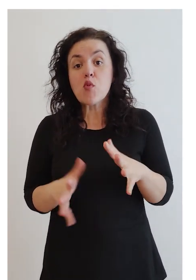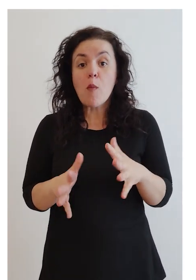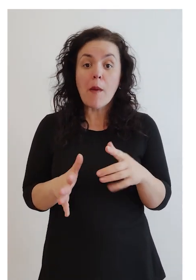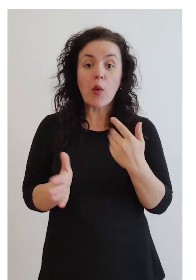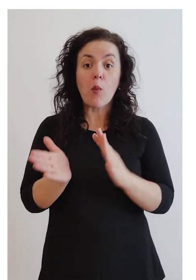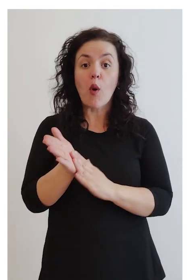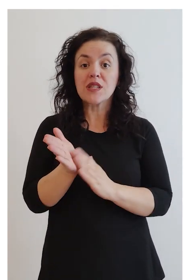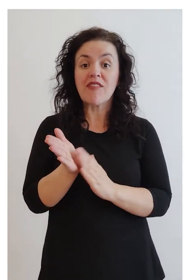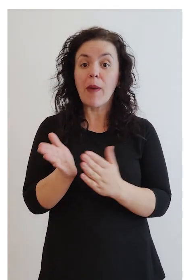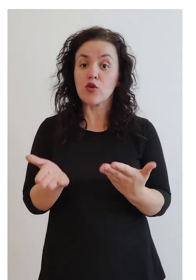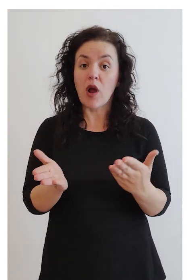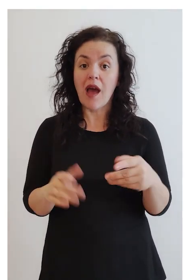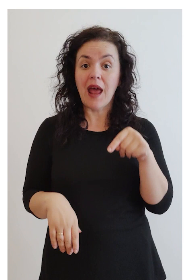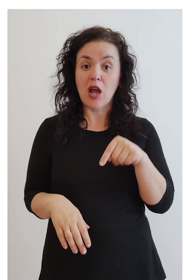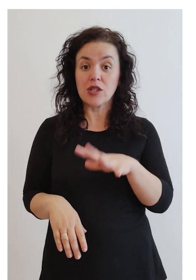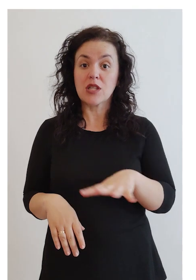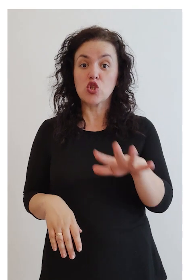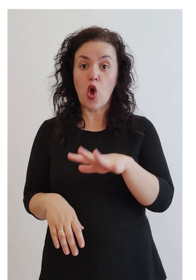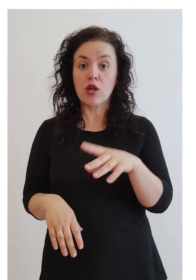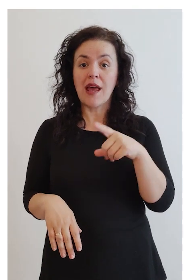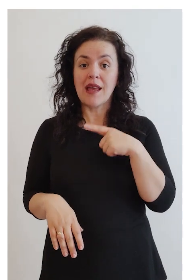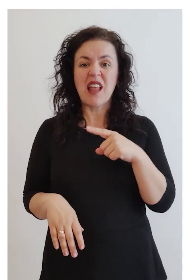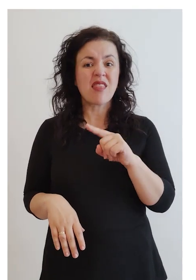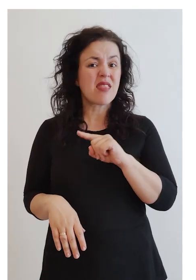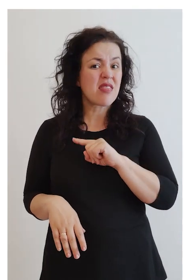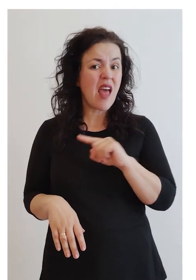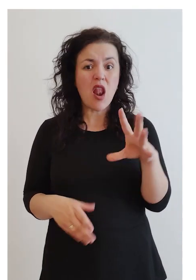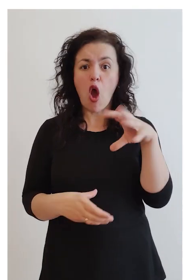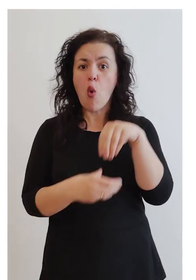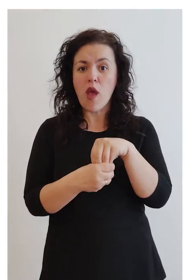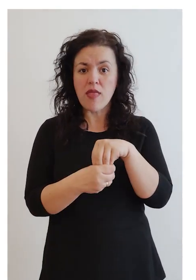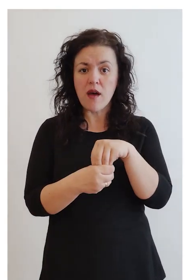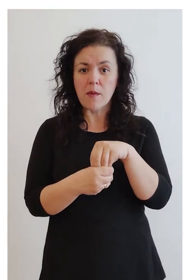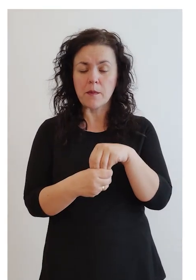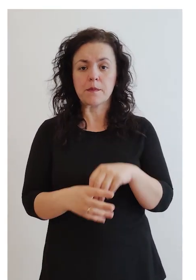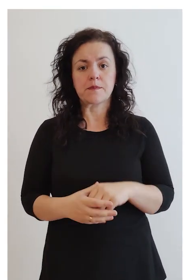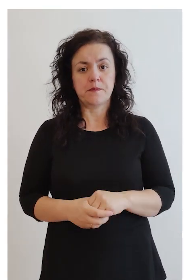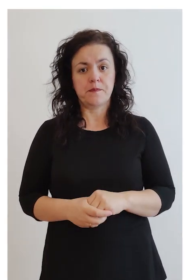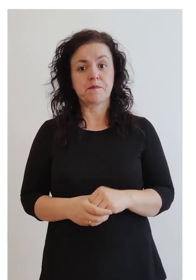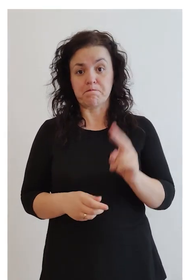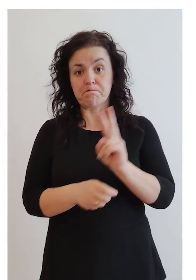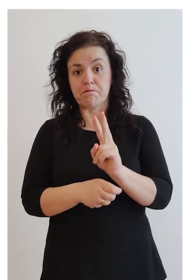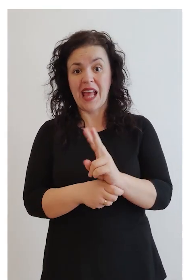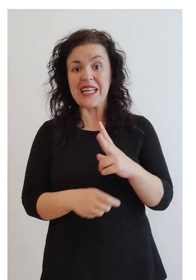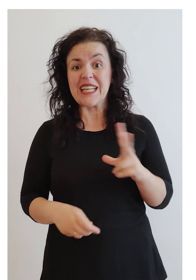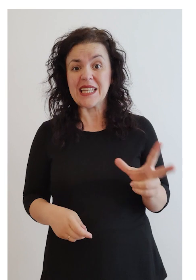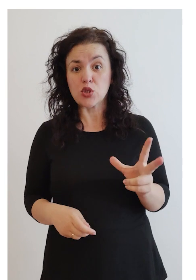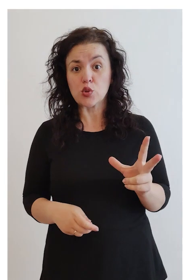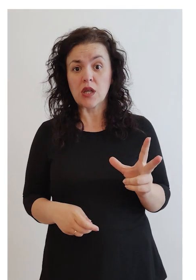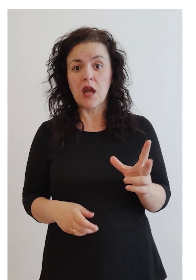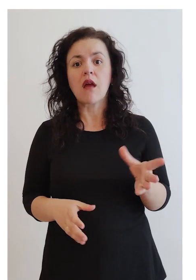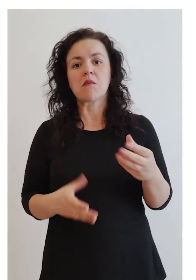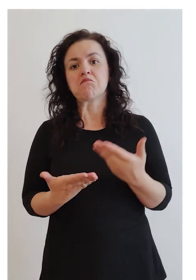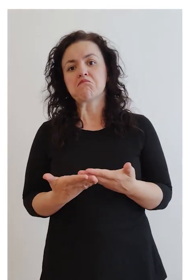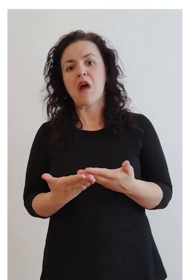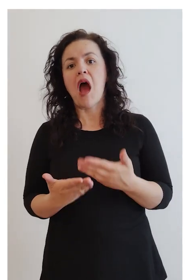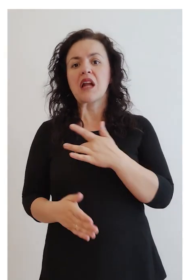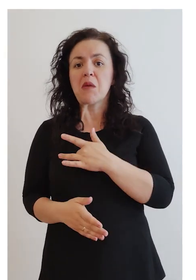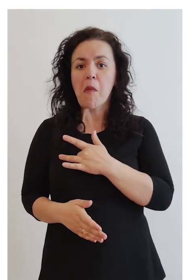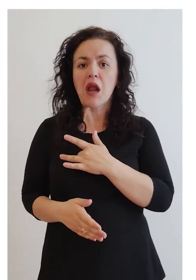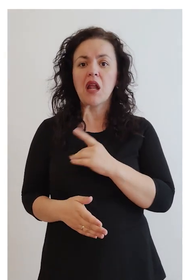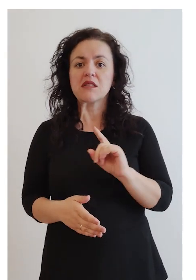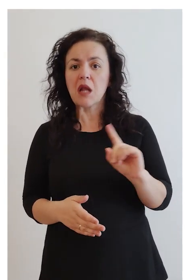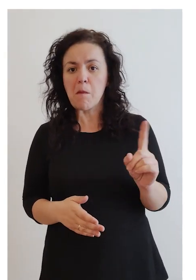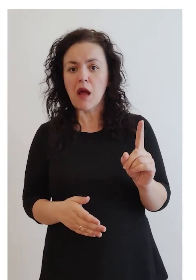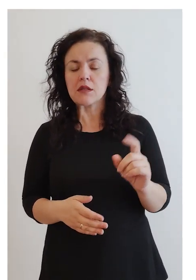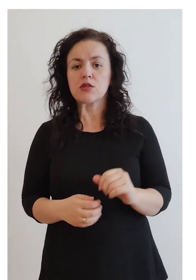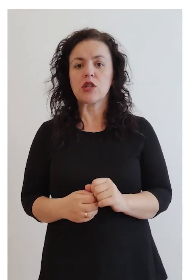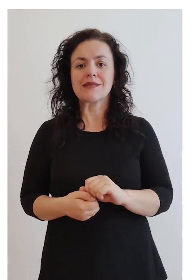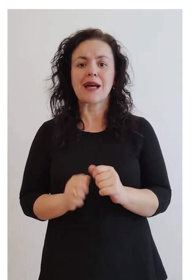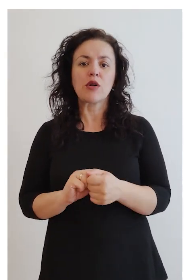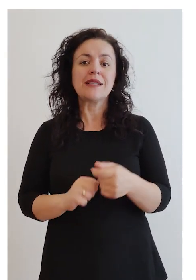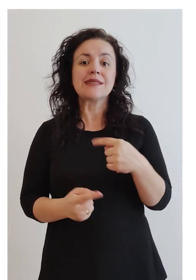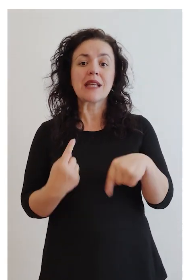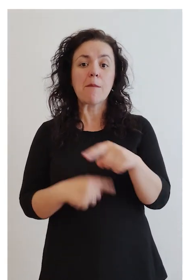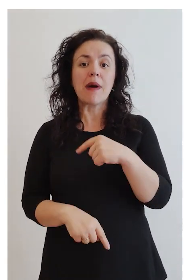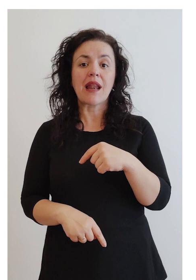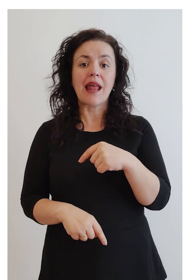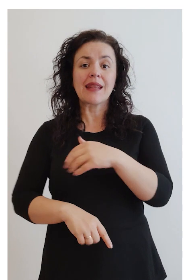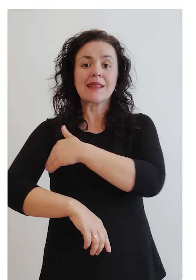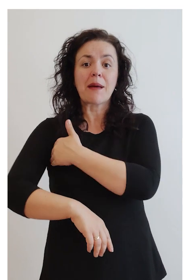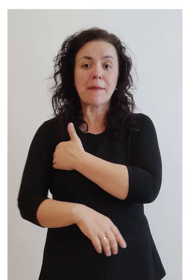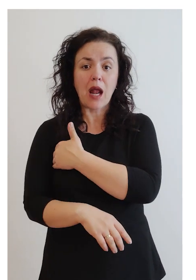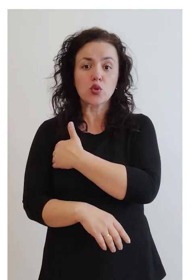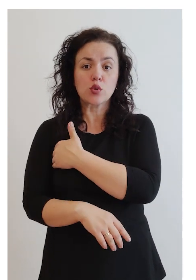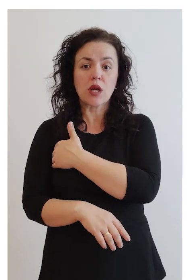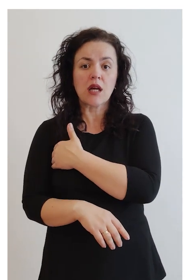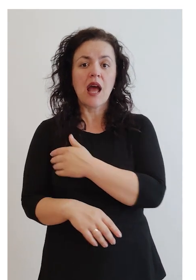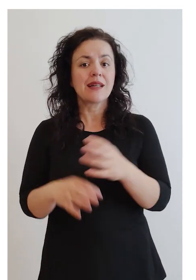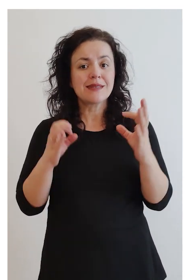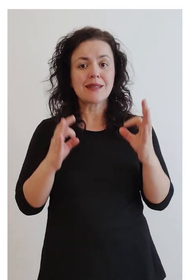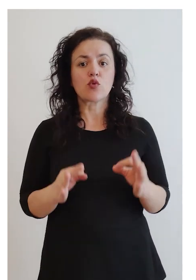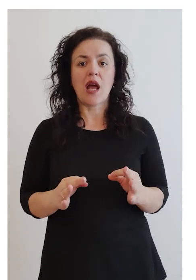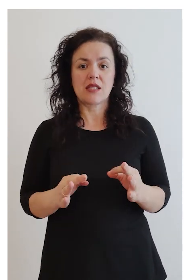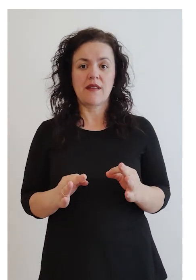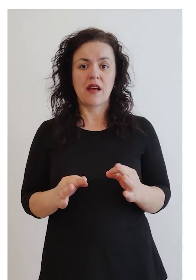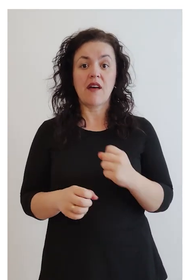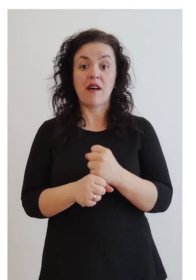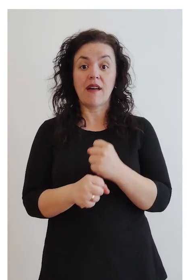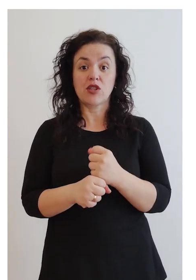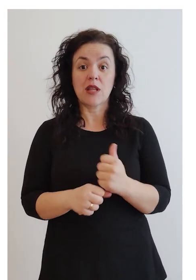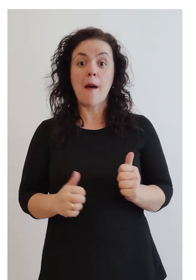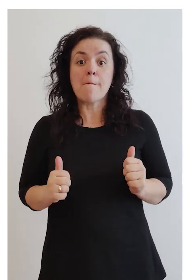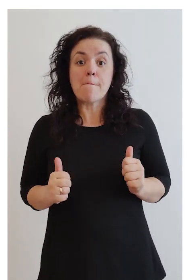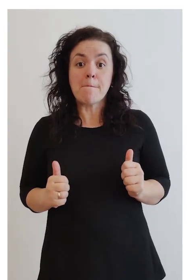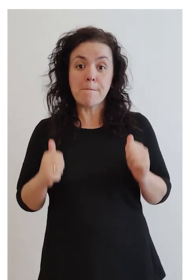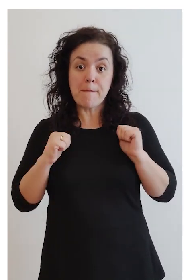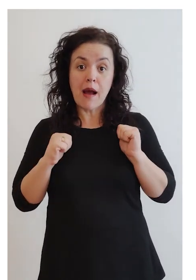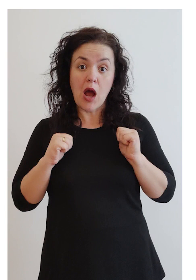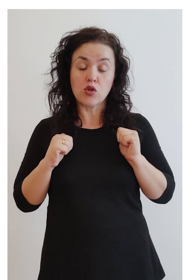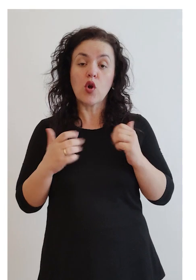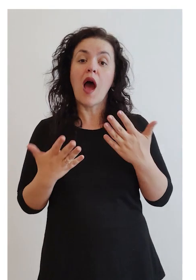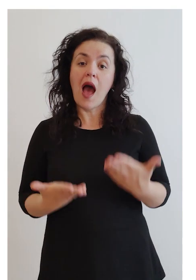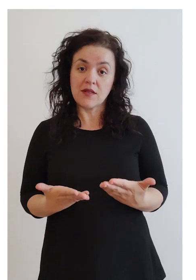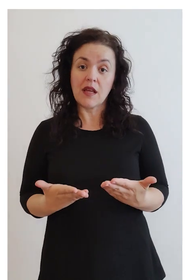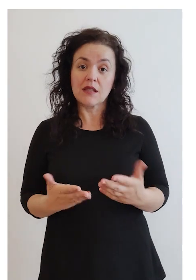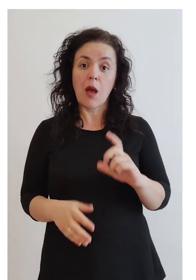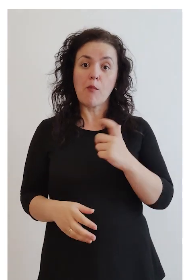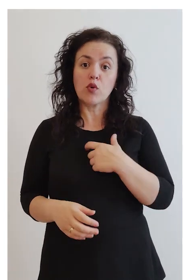Luați în considerare riscurile, inclusiv animalele sălbatice și schimbările de temperatură. Asigurați-vă că vă faceți bagajul astfel încât să puteți fațe față oricărei dificultăți care ar putea interveni.